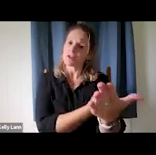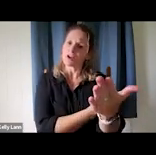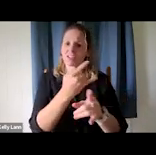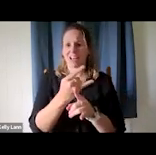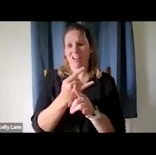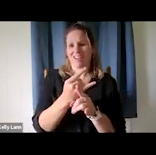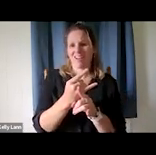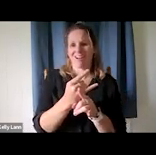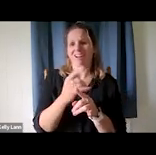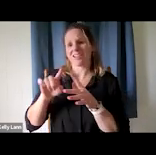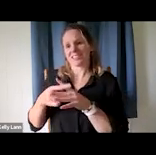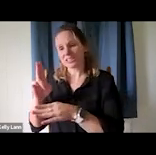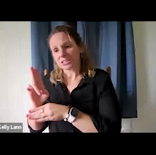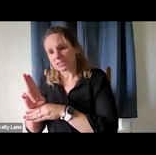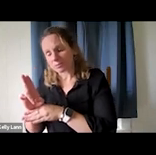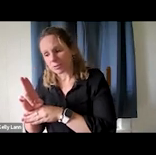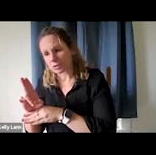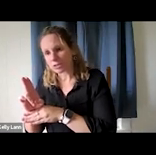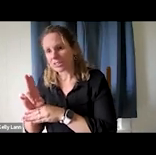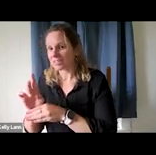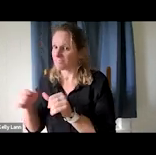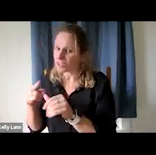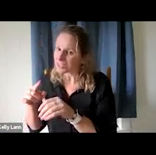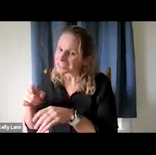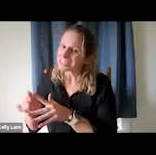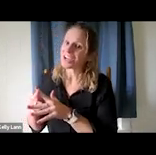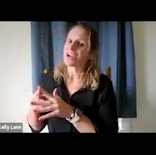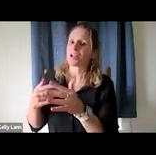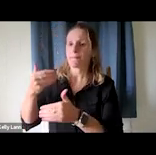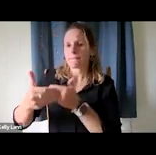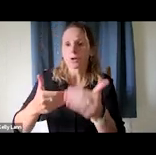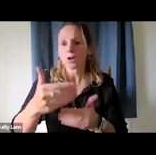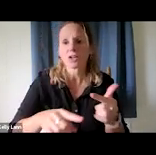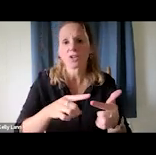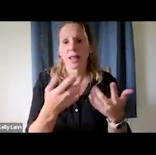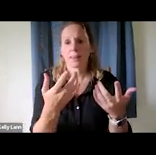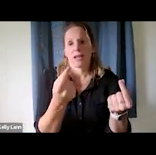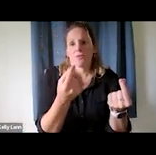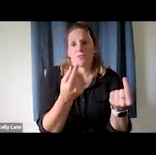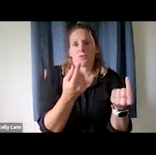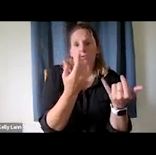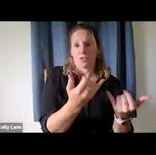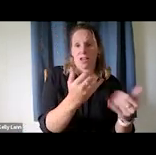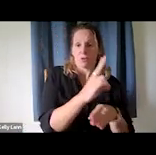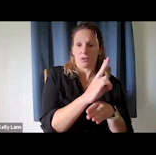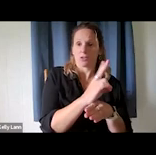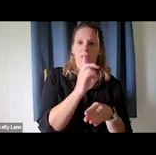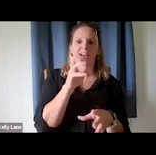Hablan del comienzo del uso, hablan de la progresión y hablan de lo que están usando ahora, pero no incluyen el contexto